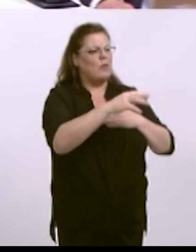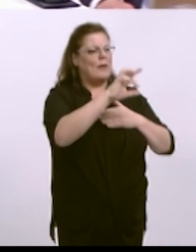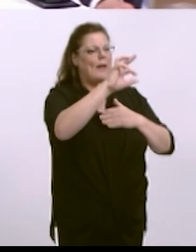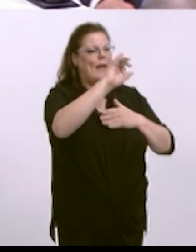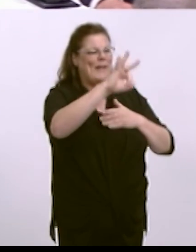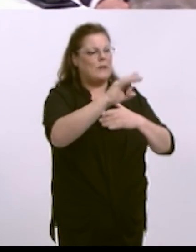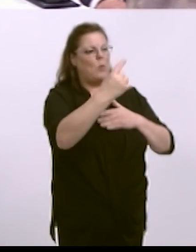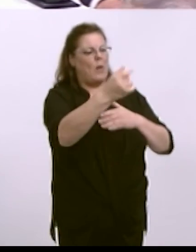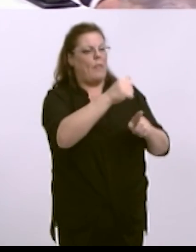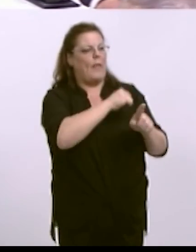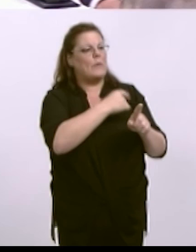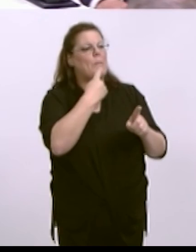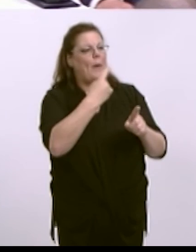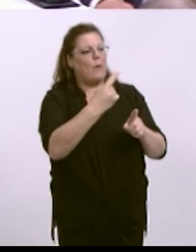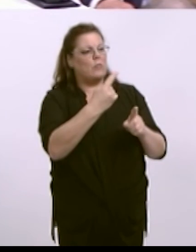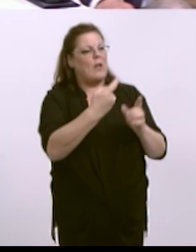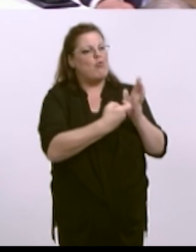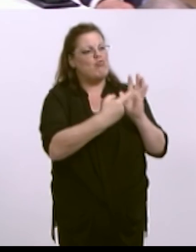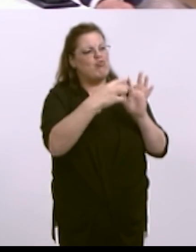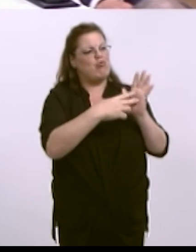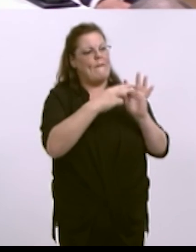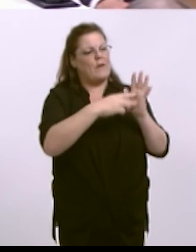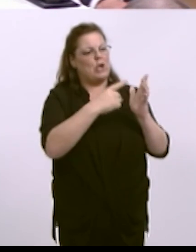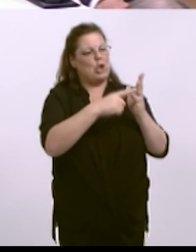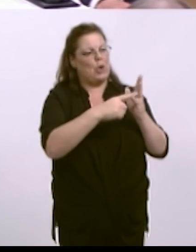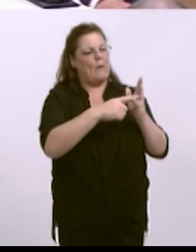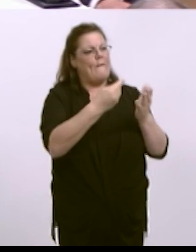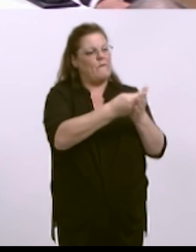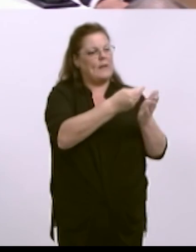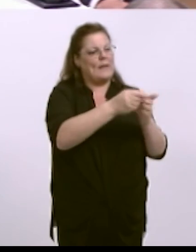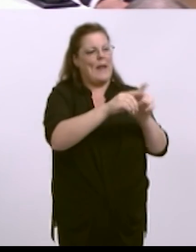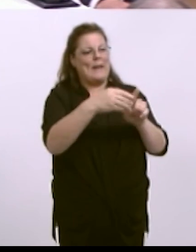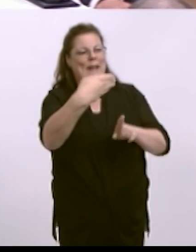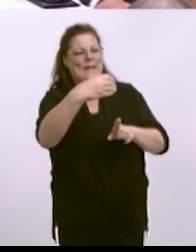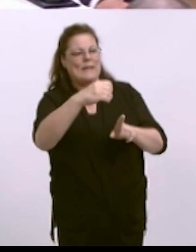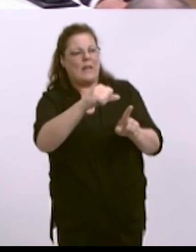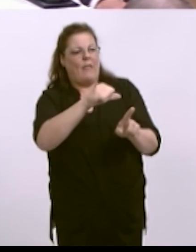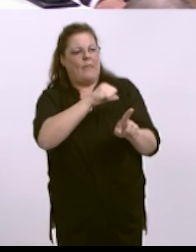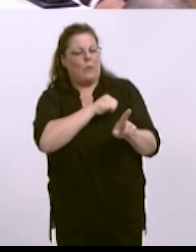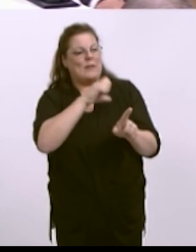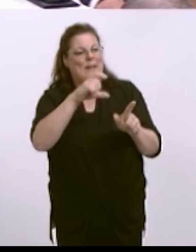cyfalaf. Wrth ddweud hynny, mae eín bwysig bod yr ardd yn dal i ystyried ffyrdd o godi